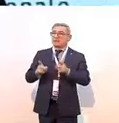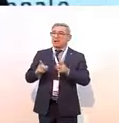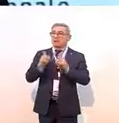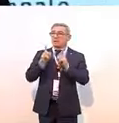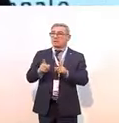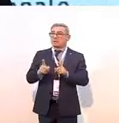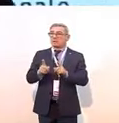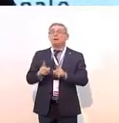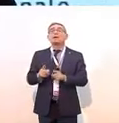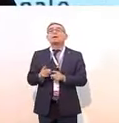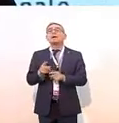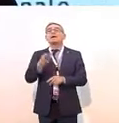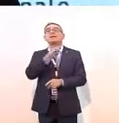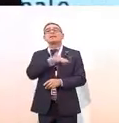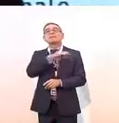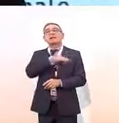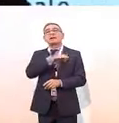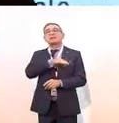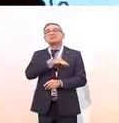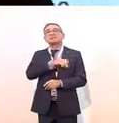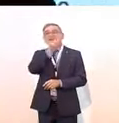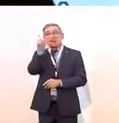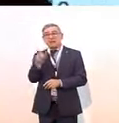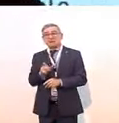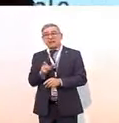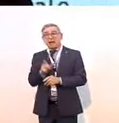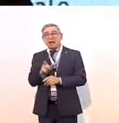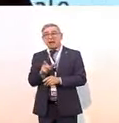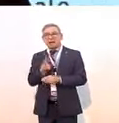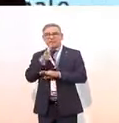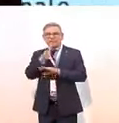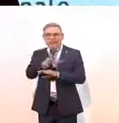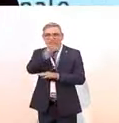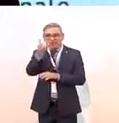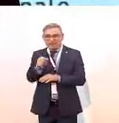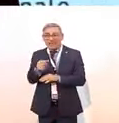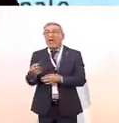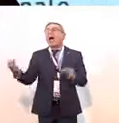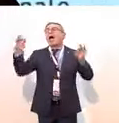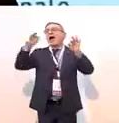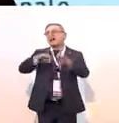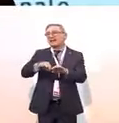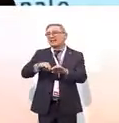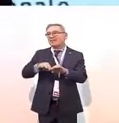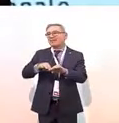confronti dell’Africa ha portato a entrare in Africa cinesi, coreani, pezzi importanti